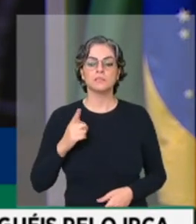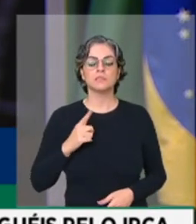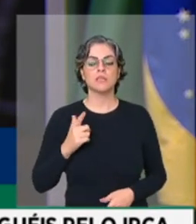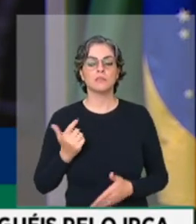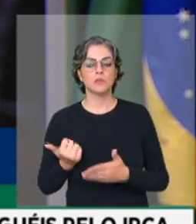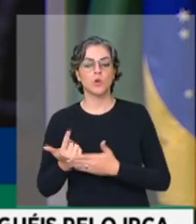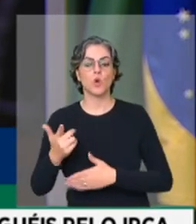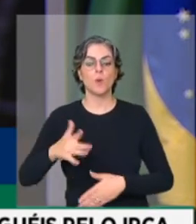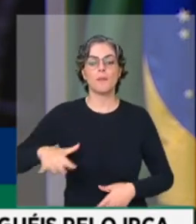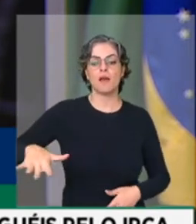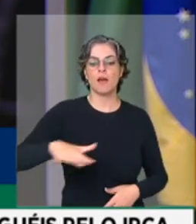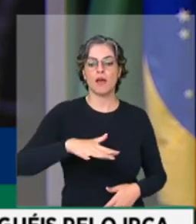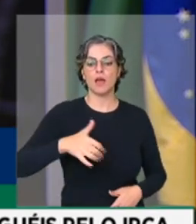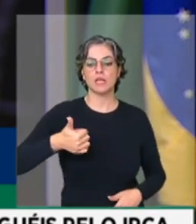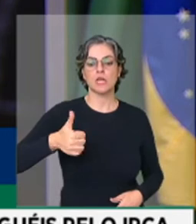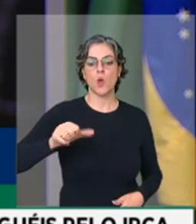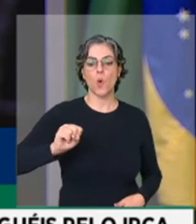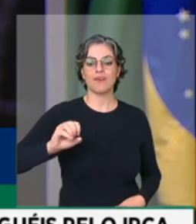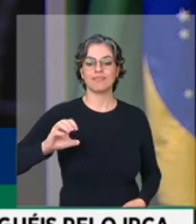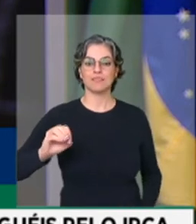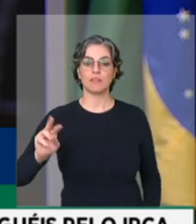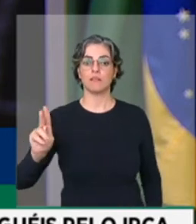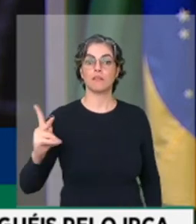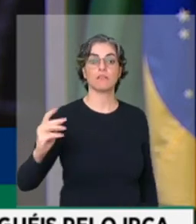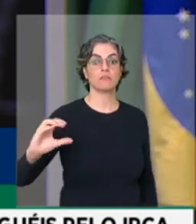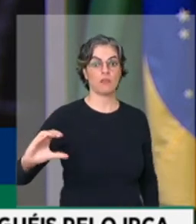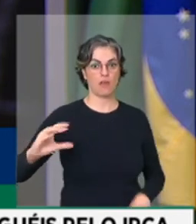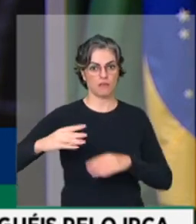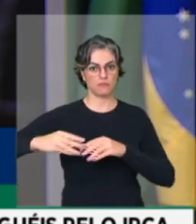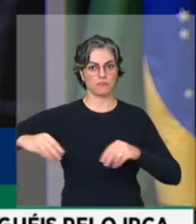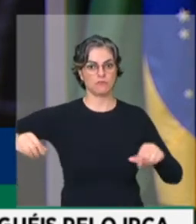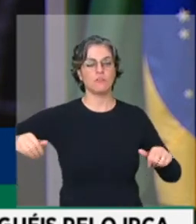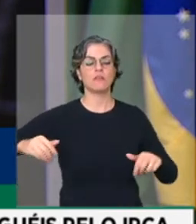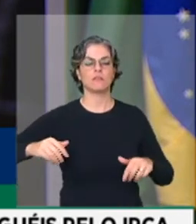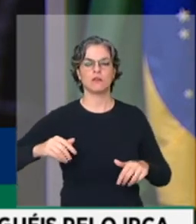AQUISIÇÃO DE UMA ÁREA DE 180 HECTARES QUE... QUE FICARIA AO LADO DA ARENA DA